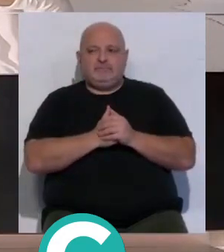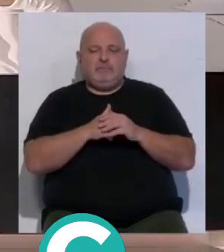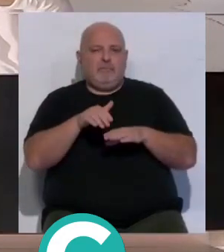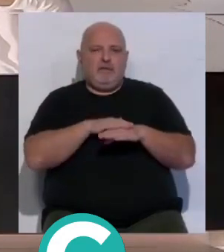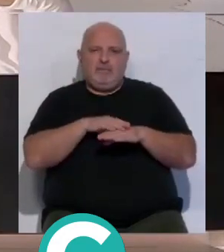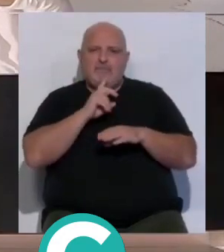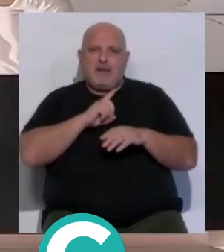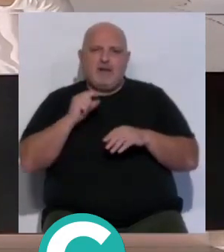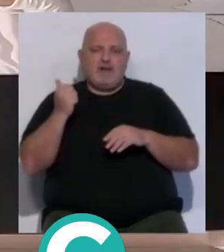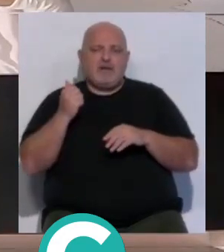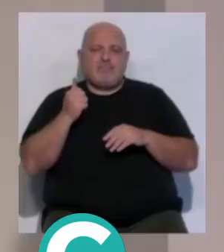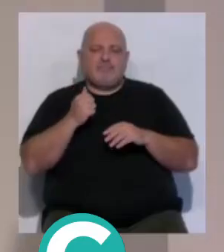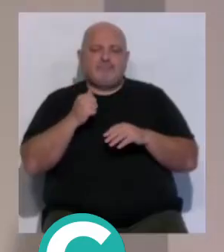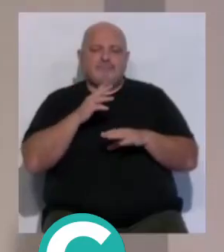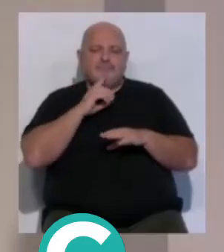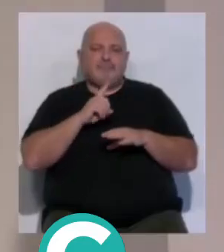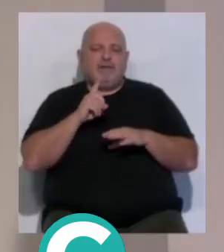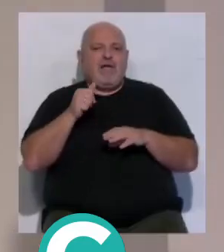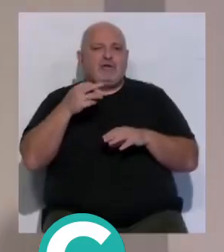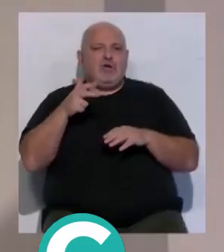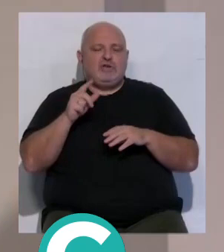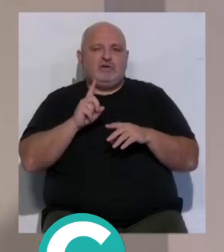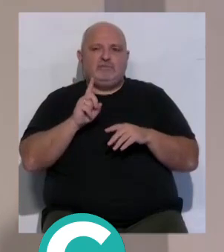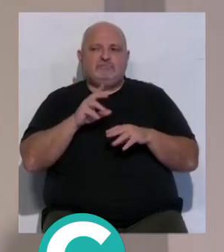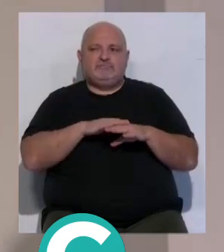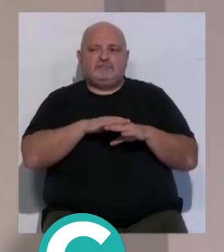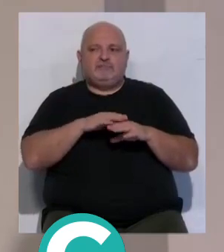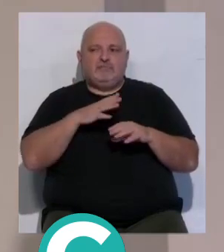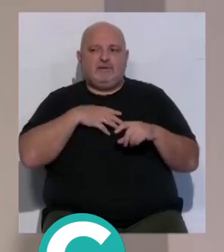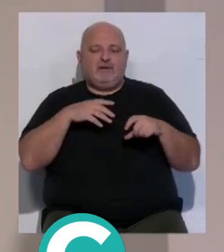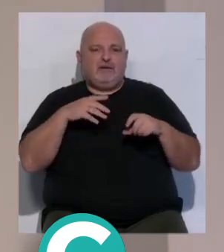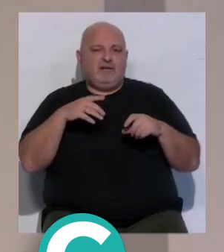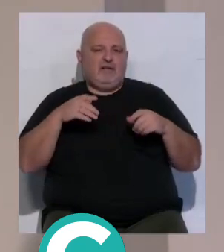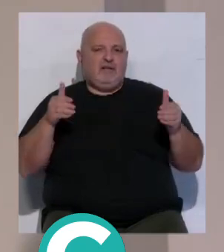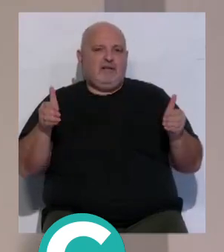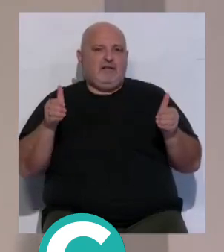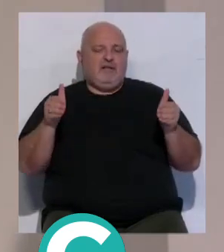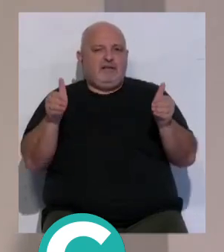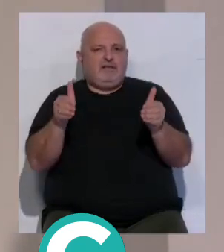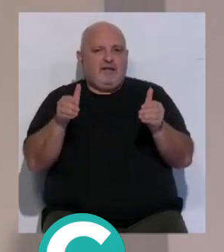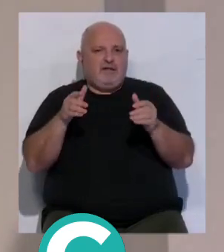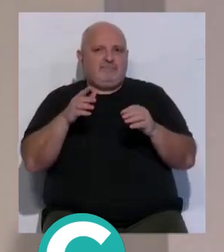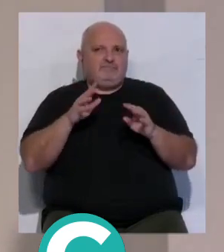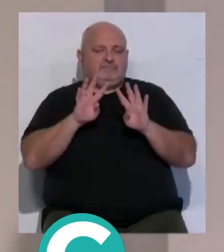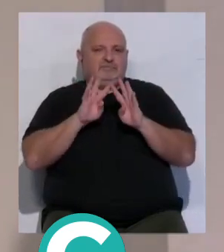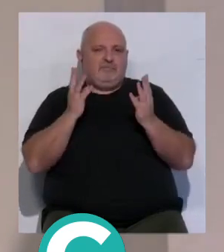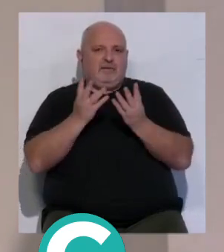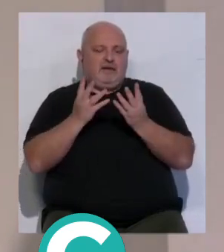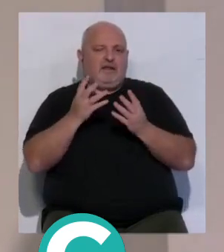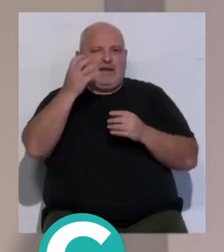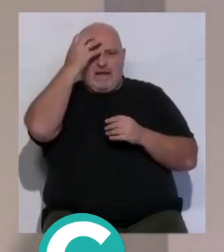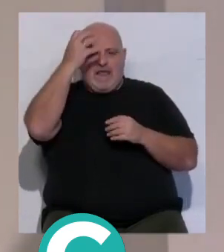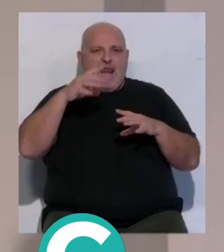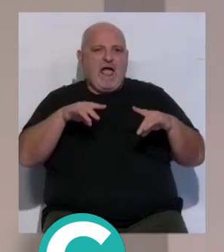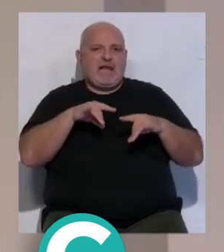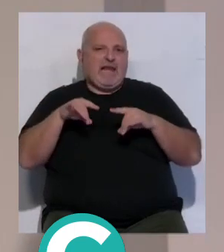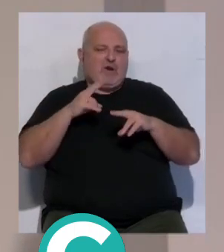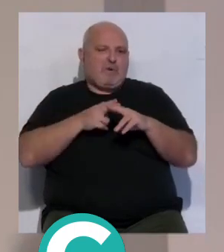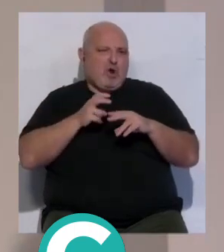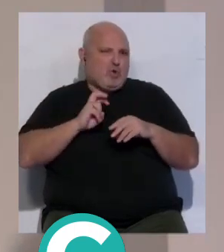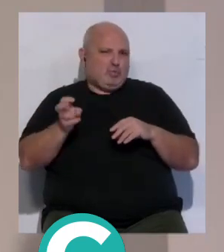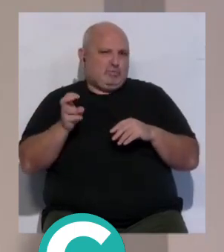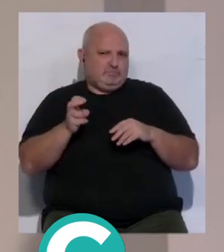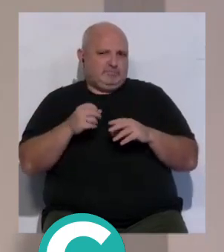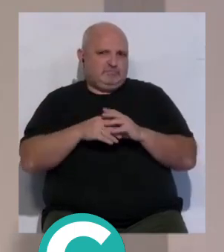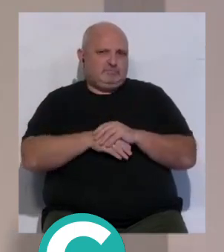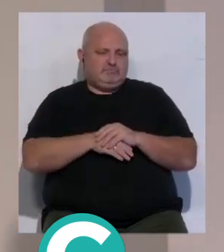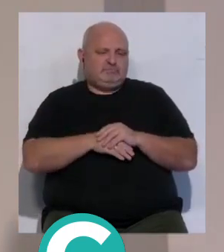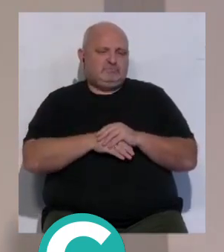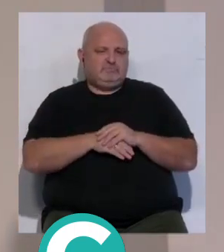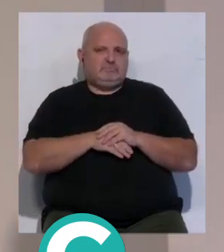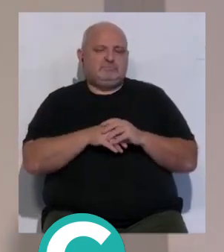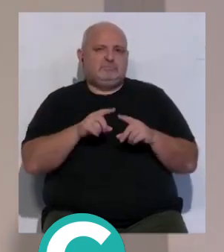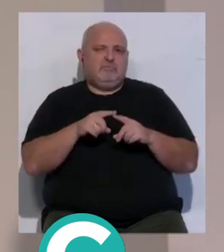el de las vallas cerquita O sea la arena tenía antes otro nombre pero es mucho más mucho más